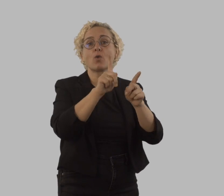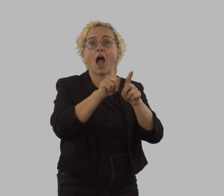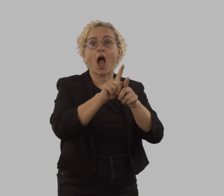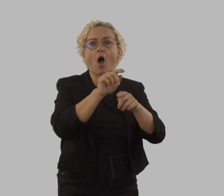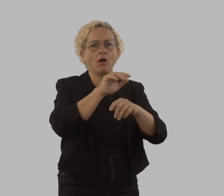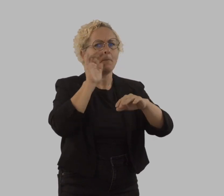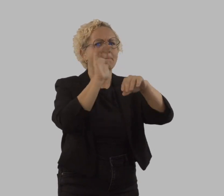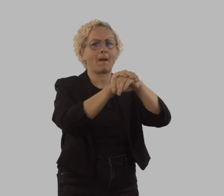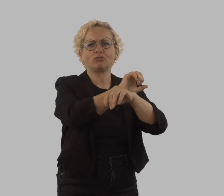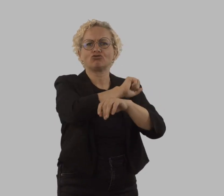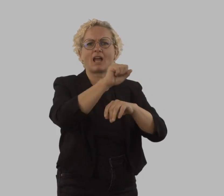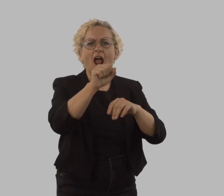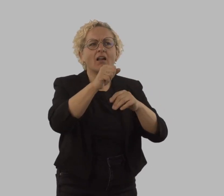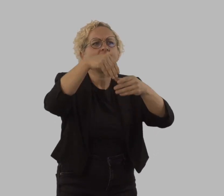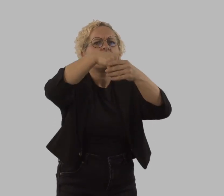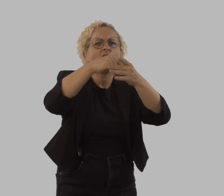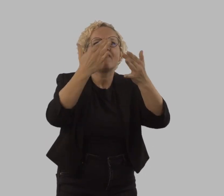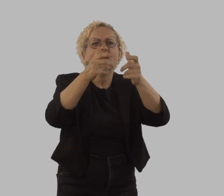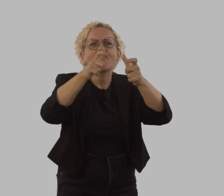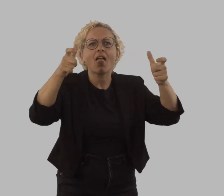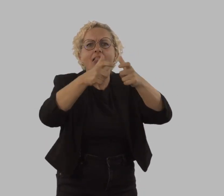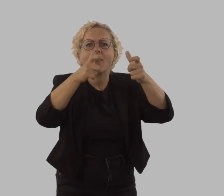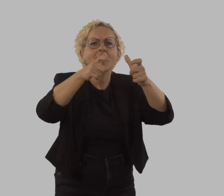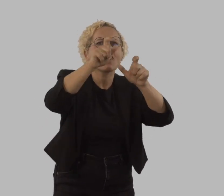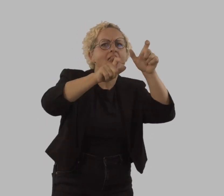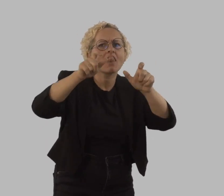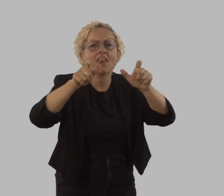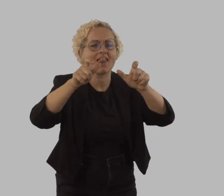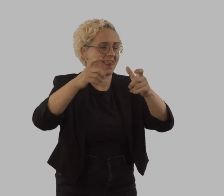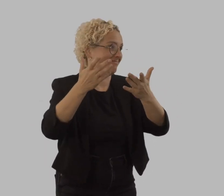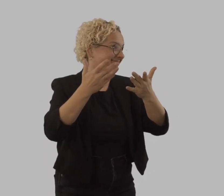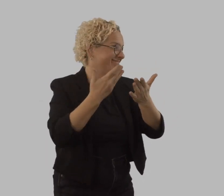und man erkennt sehr schnell, was die Mehrheitsverhältnisse sind.